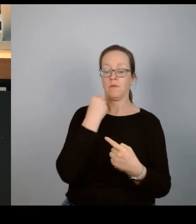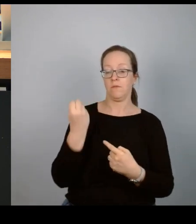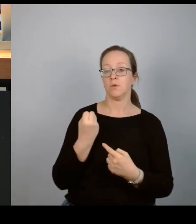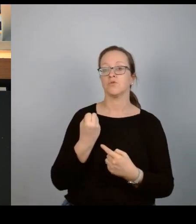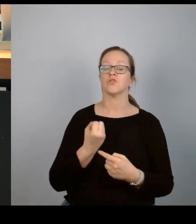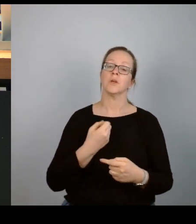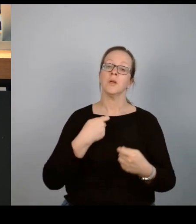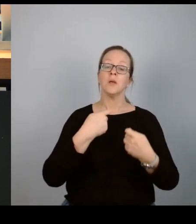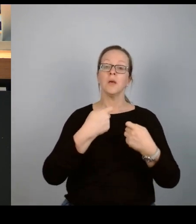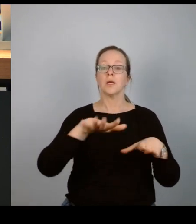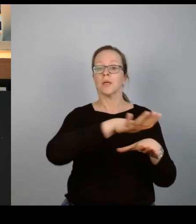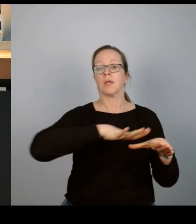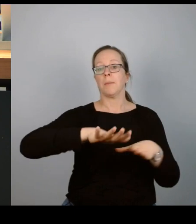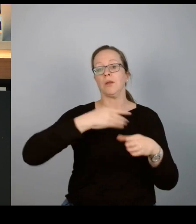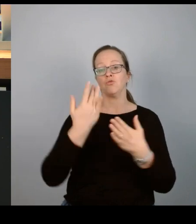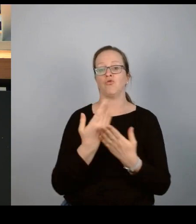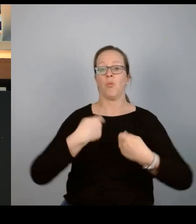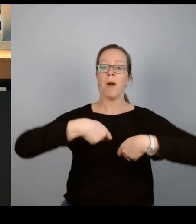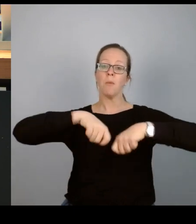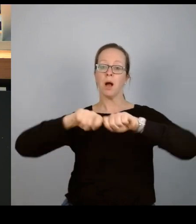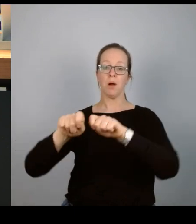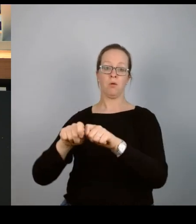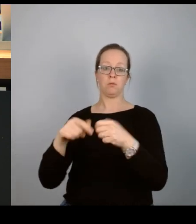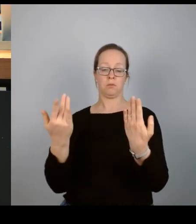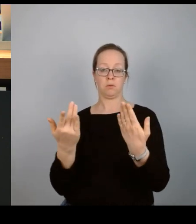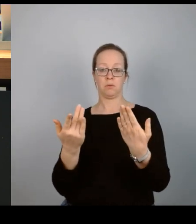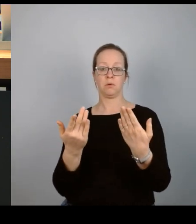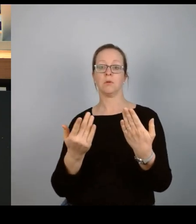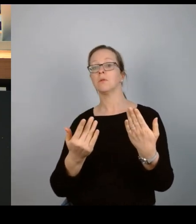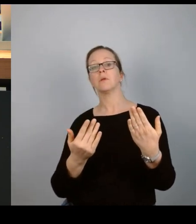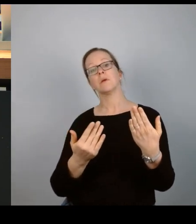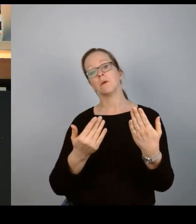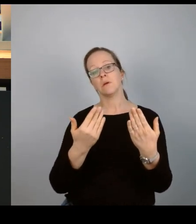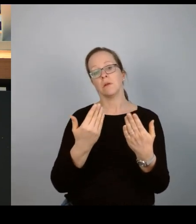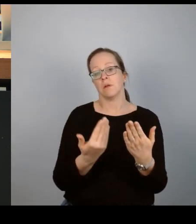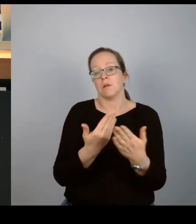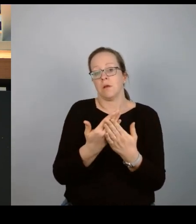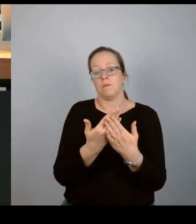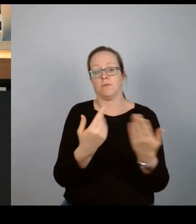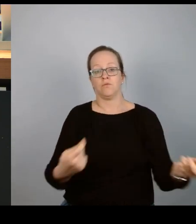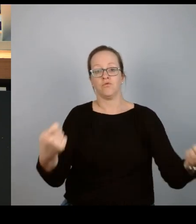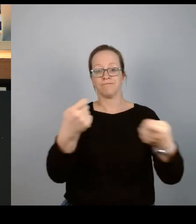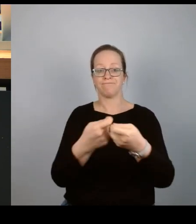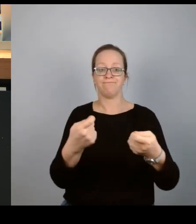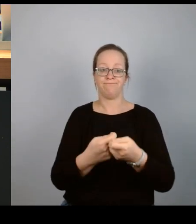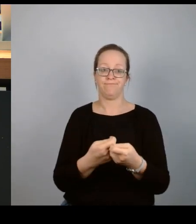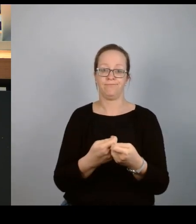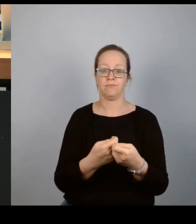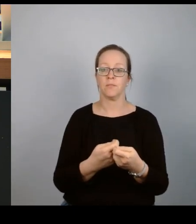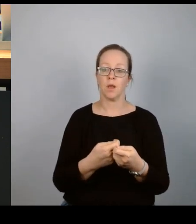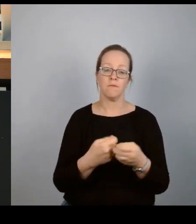den Ausschüssen ausreichend Zeit haben darüber zu diskutieren. Und vielleicht finden wir auch einen Weg, wie wir gemeinsam